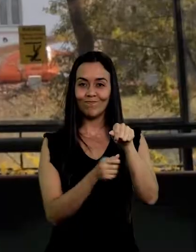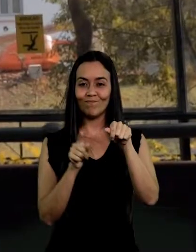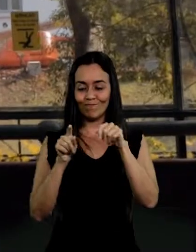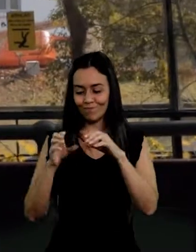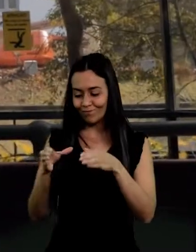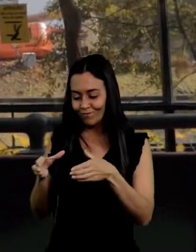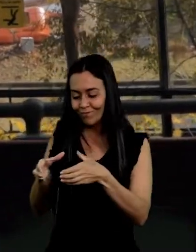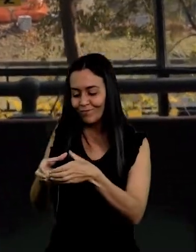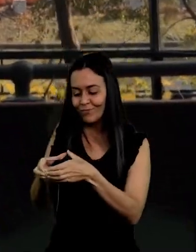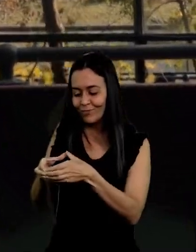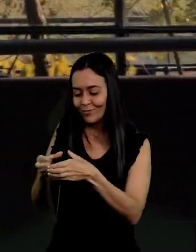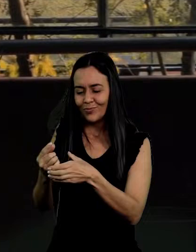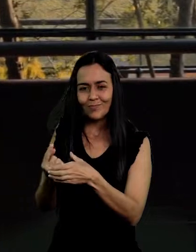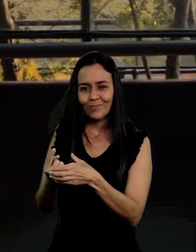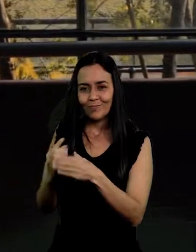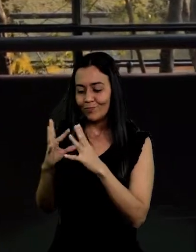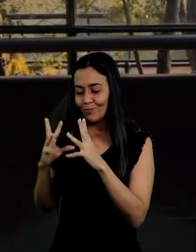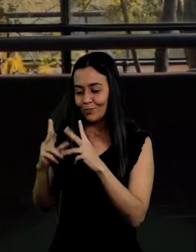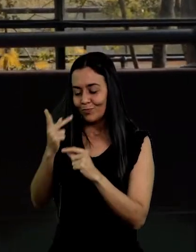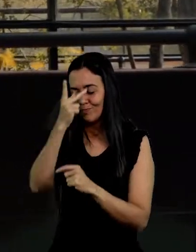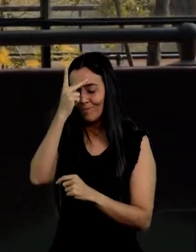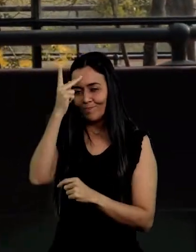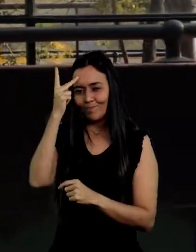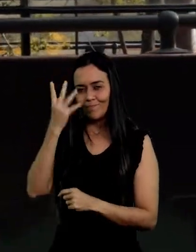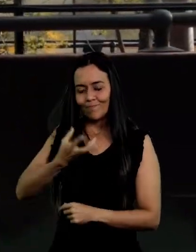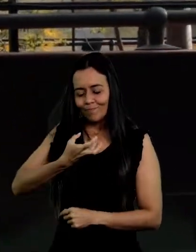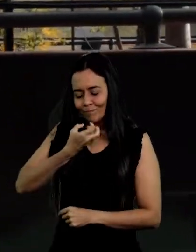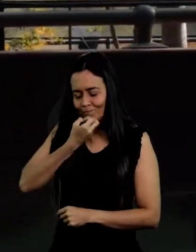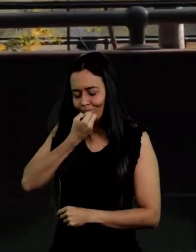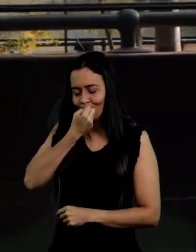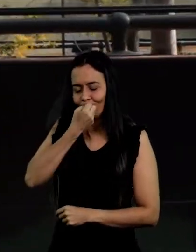Quando morre uma pessoa na comunidade, o luto é da comunidade inteira,